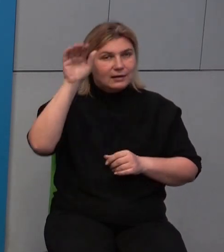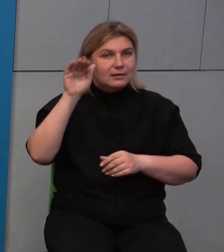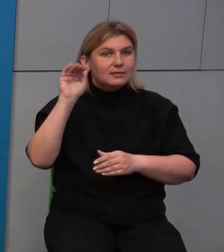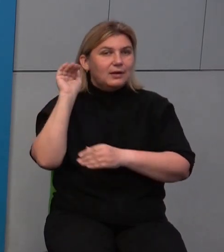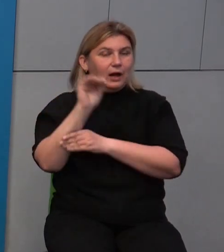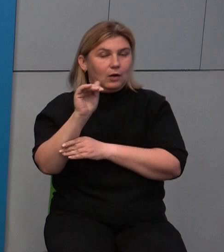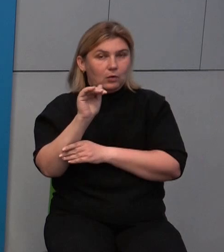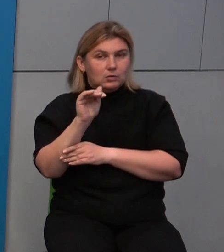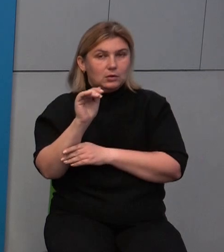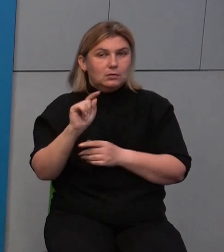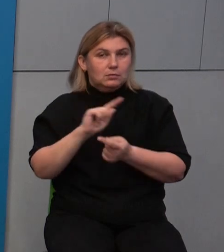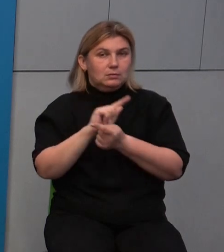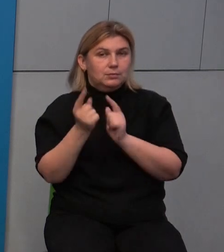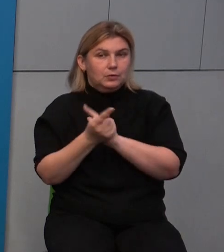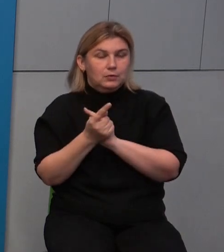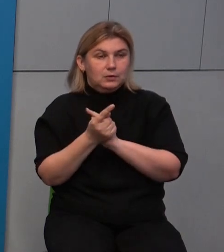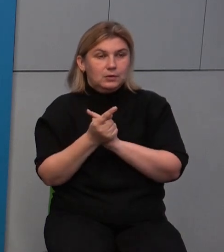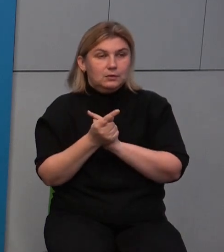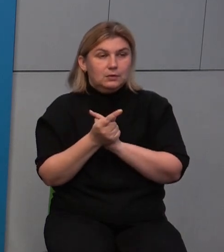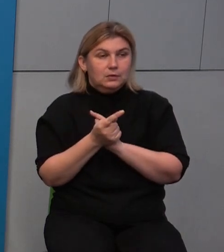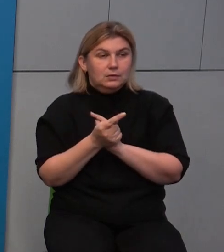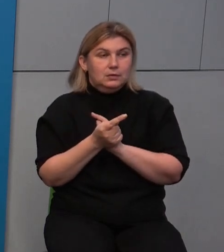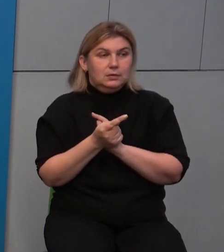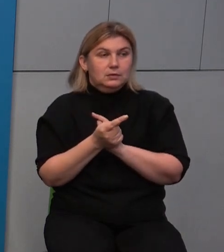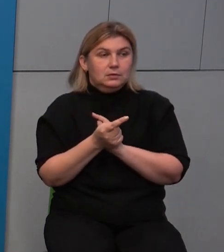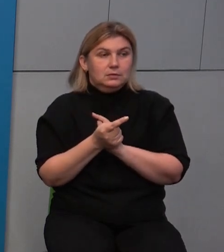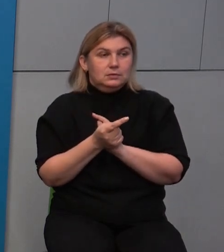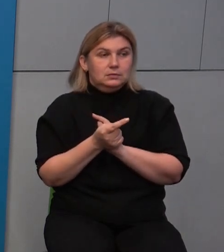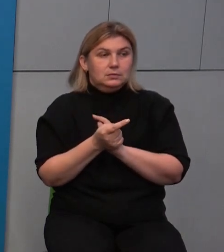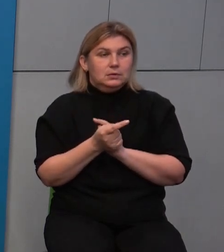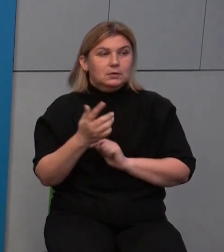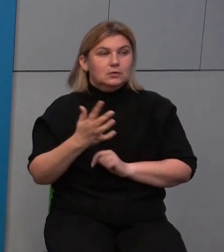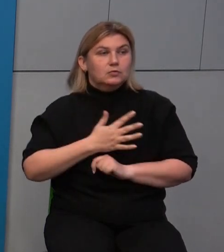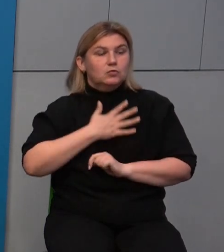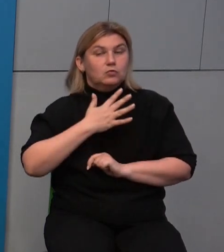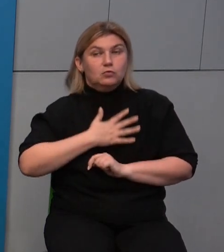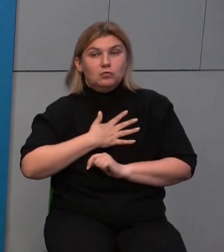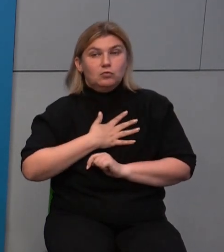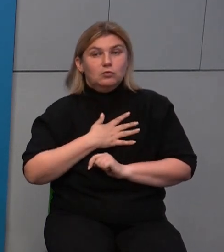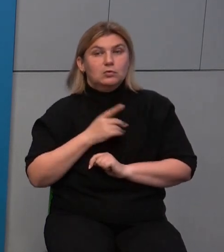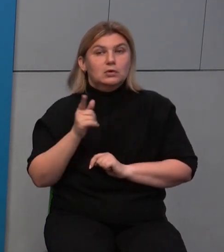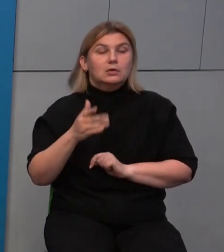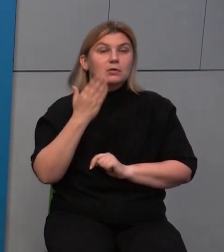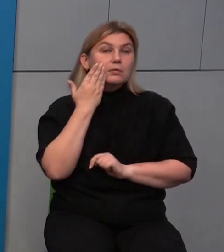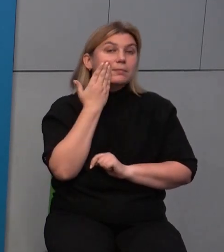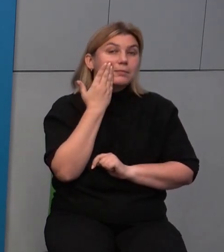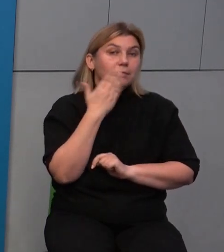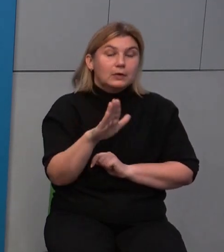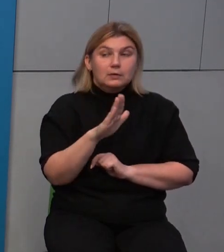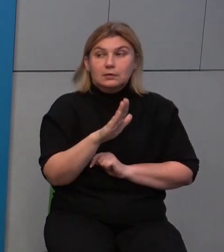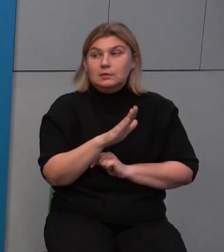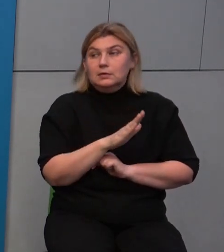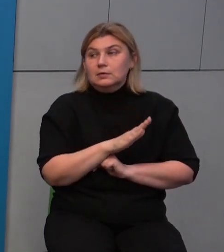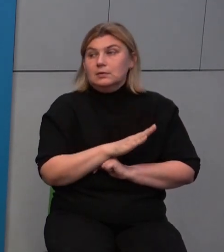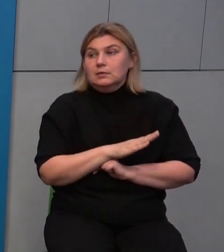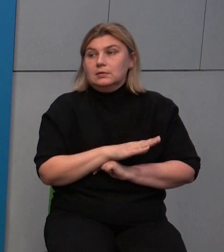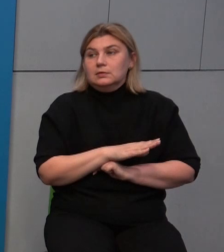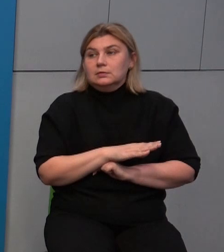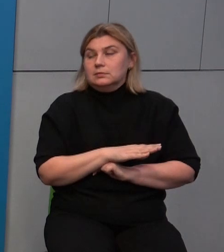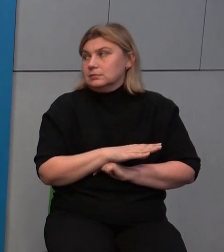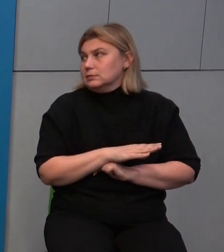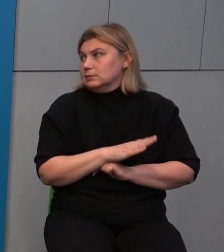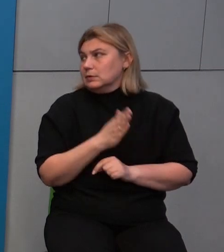po prostu czuł, że to jest bardzo, że to będzie równie trudne